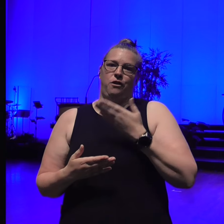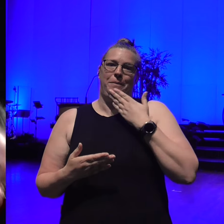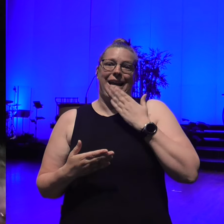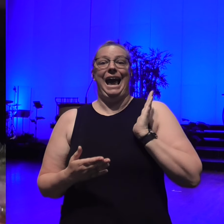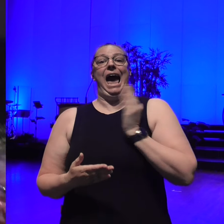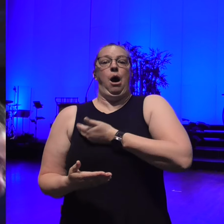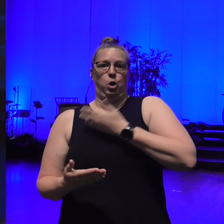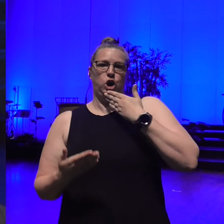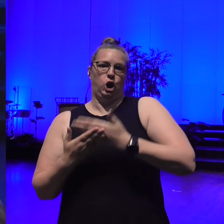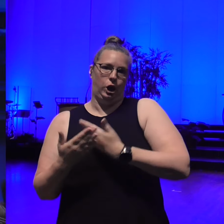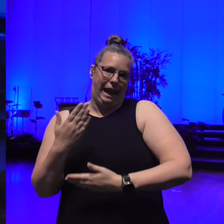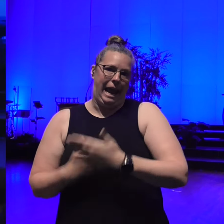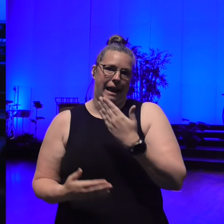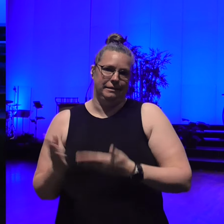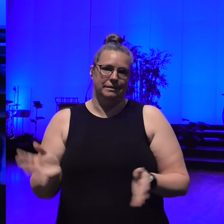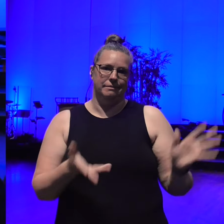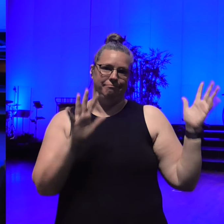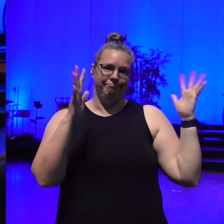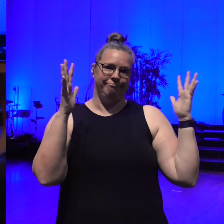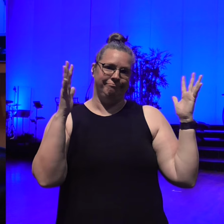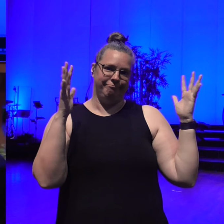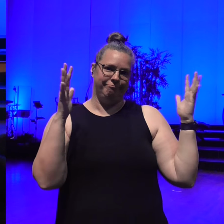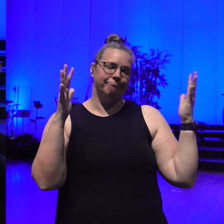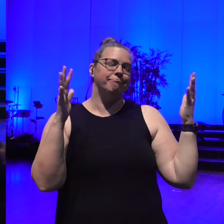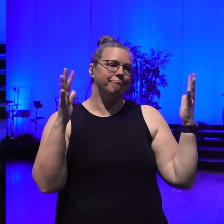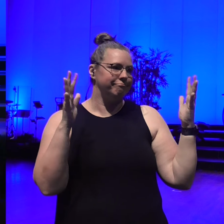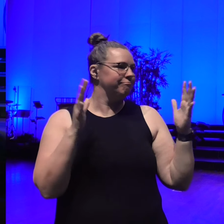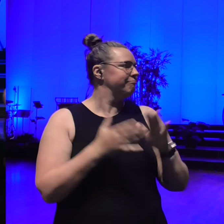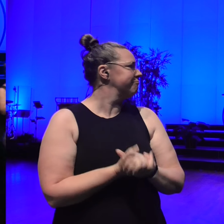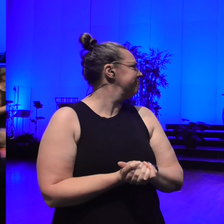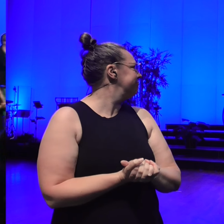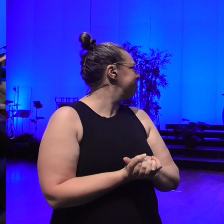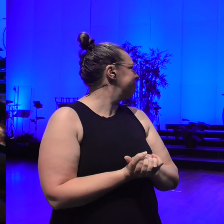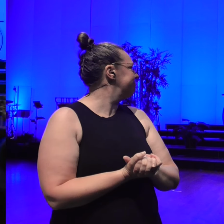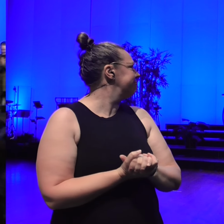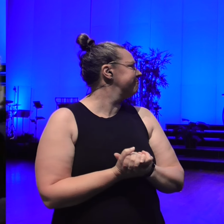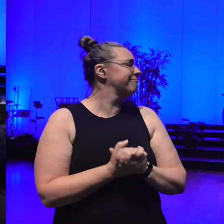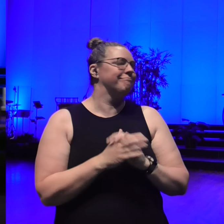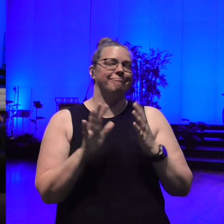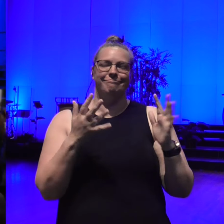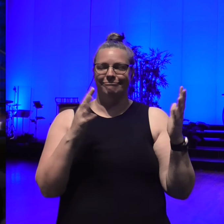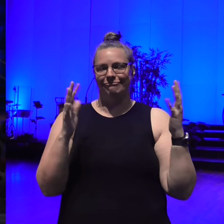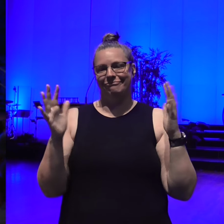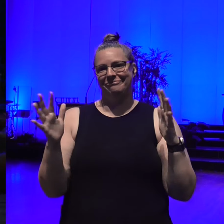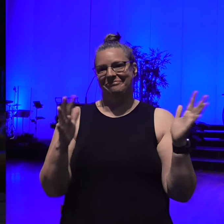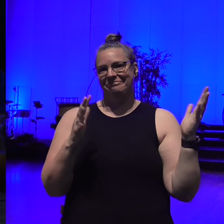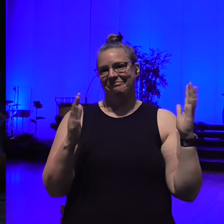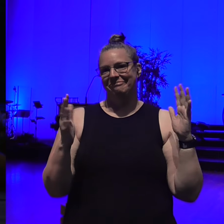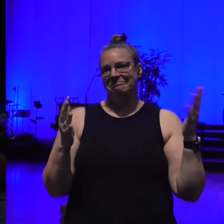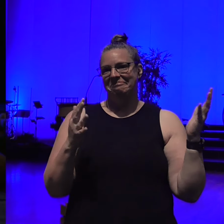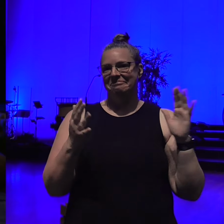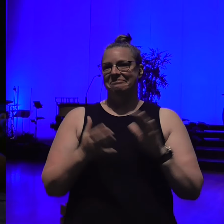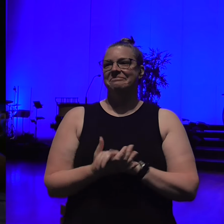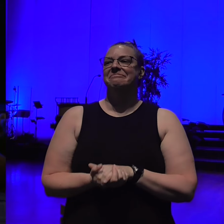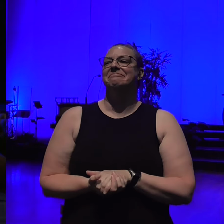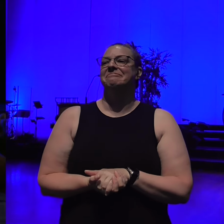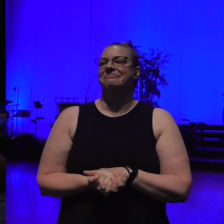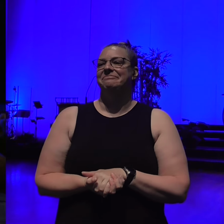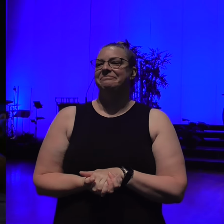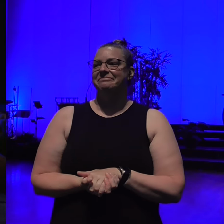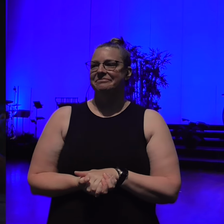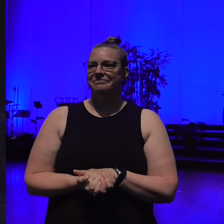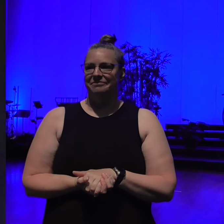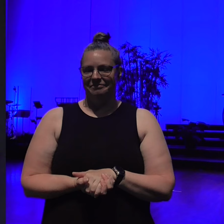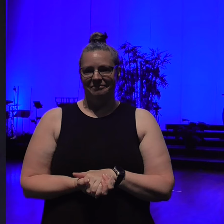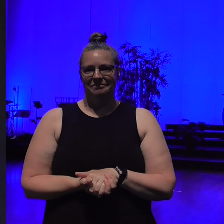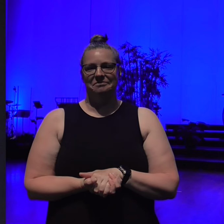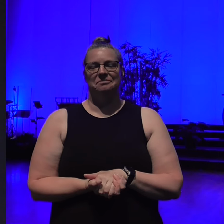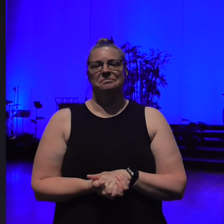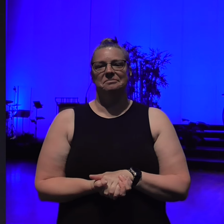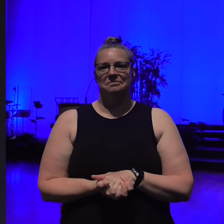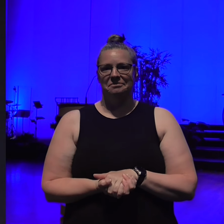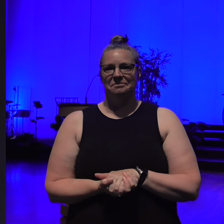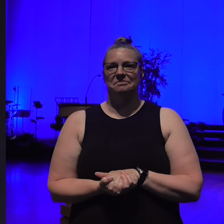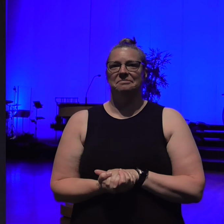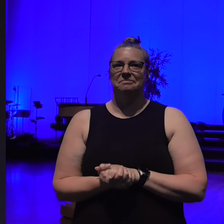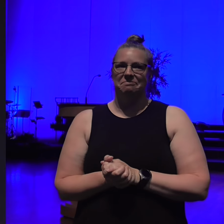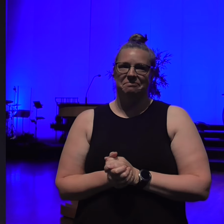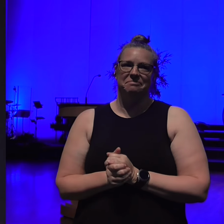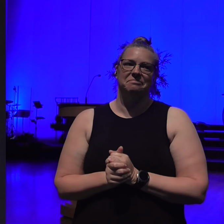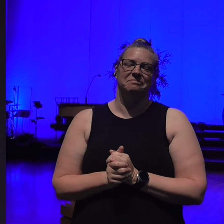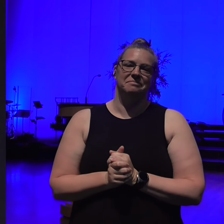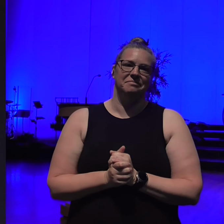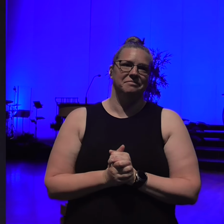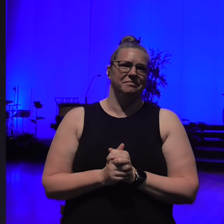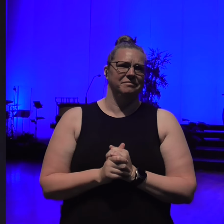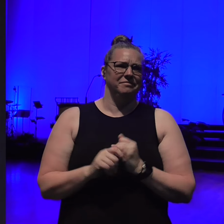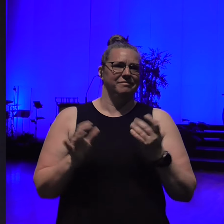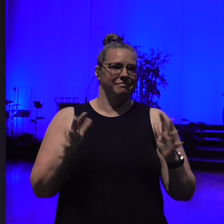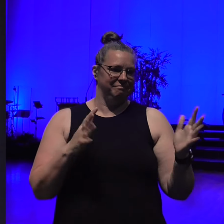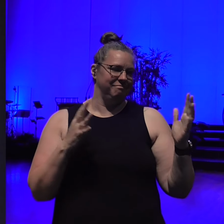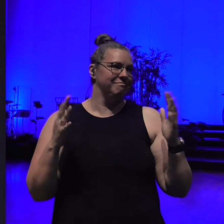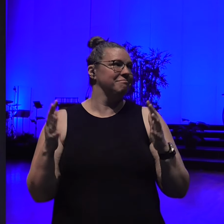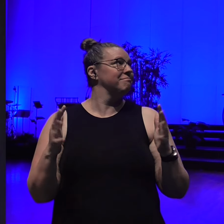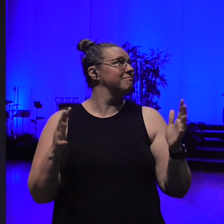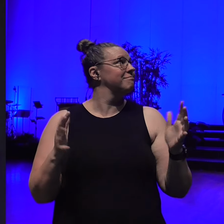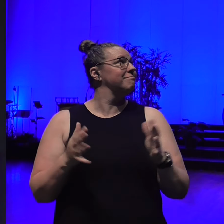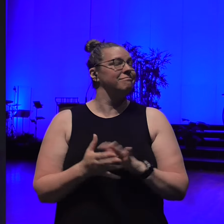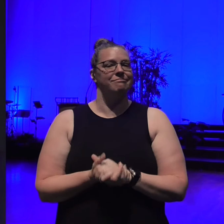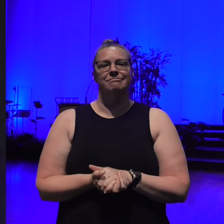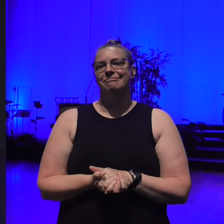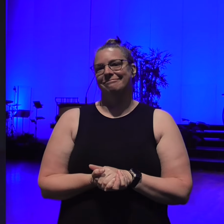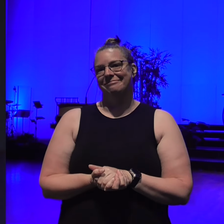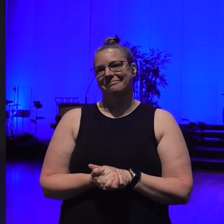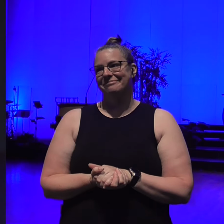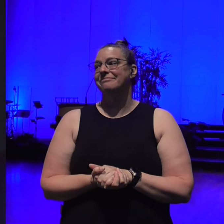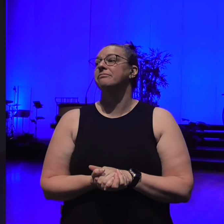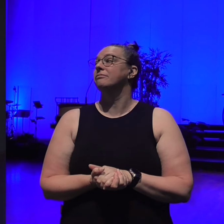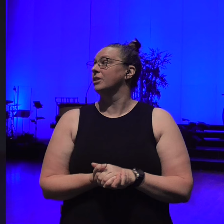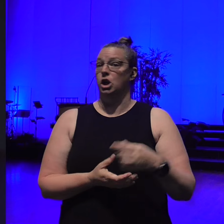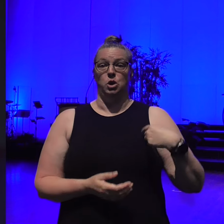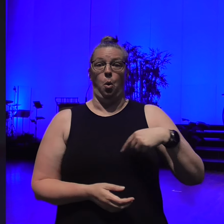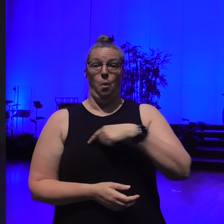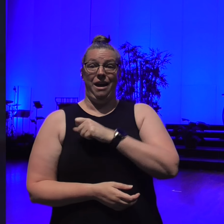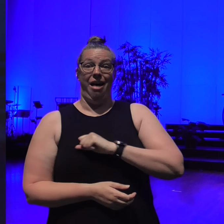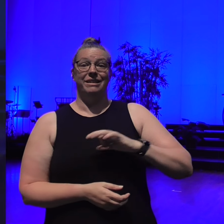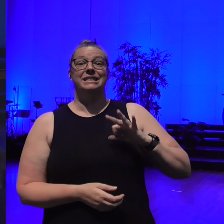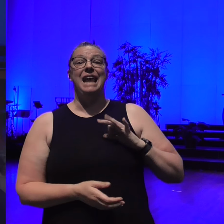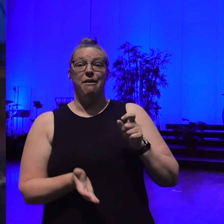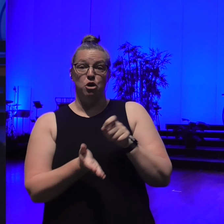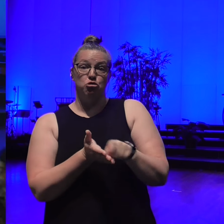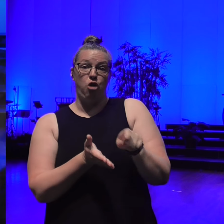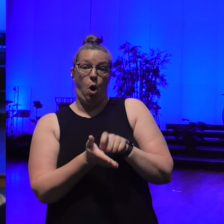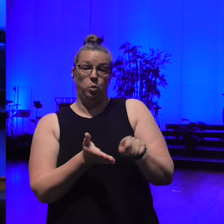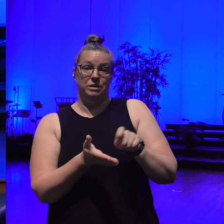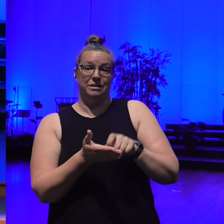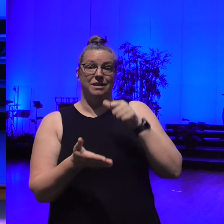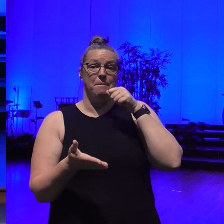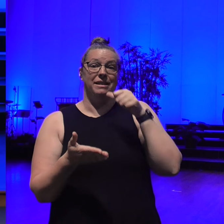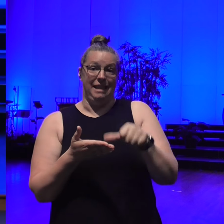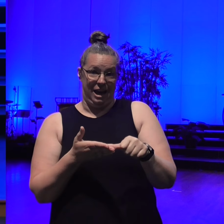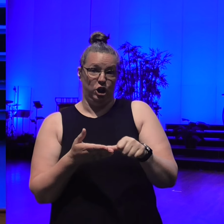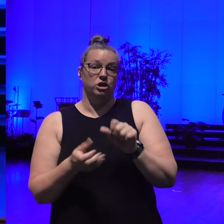Carol. Nosotros, el personal, le escribimos algunas notas a Carol y, si desean algunas, tenemos